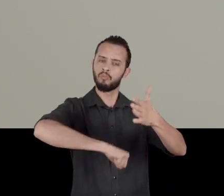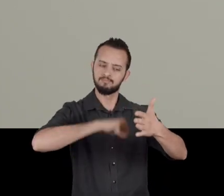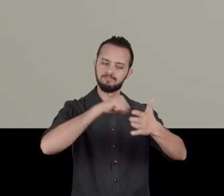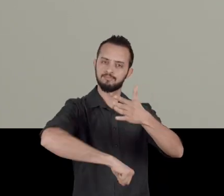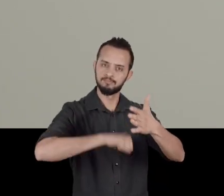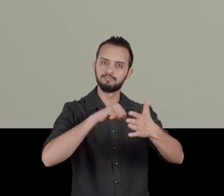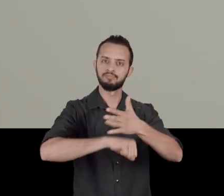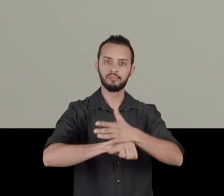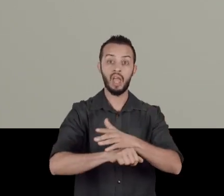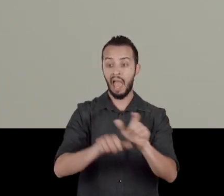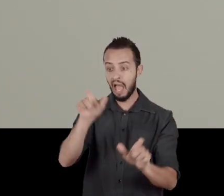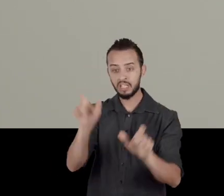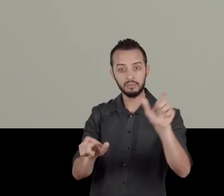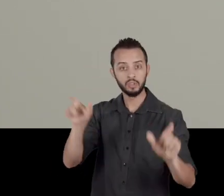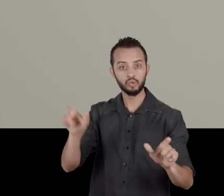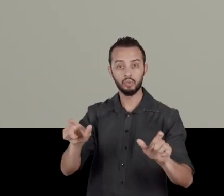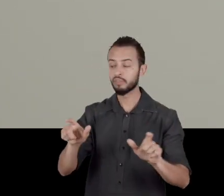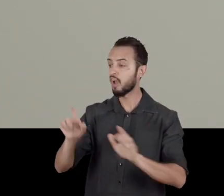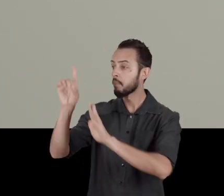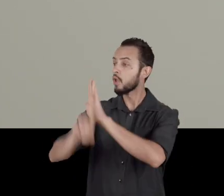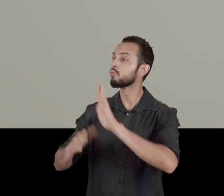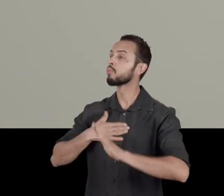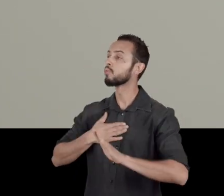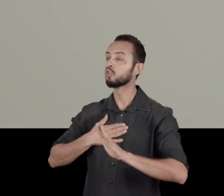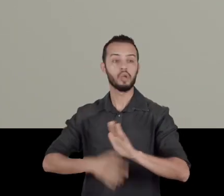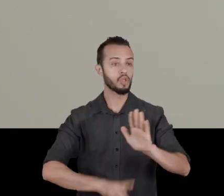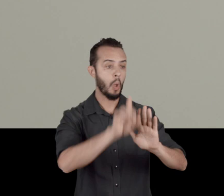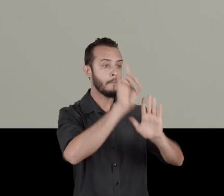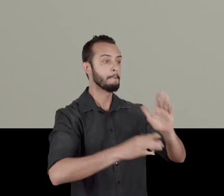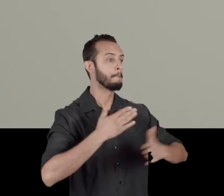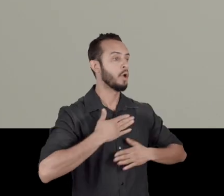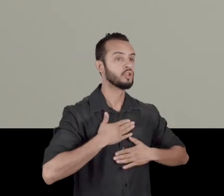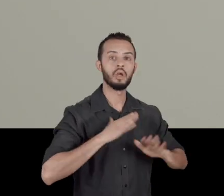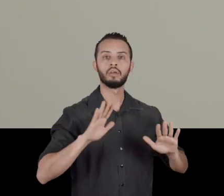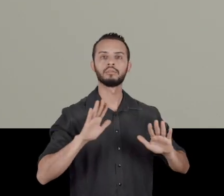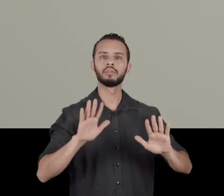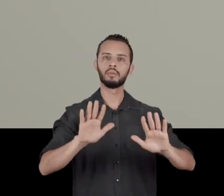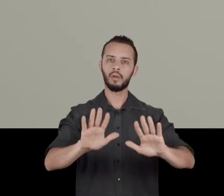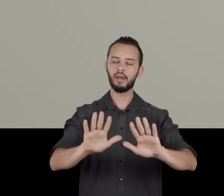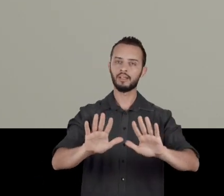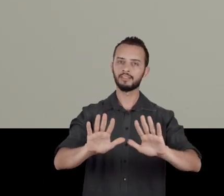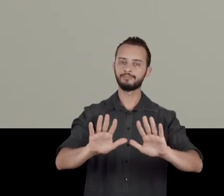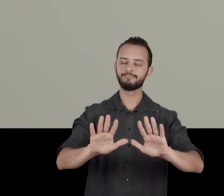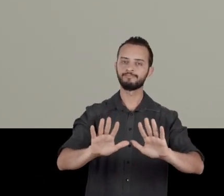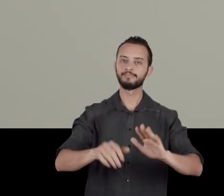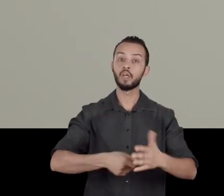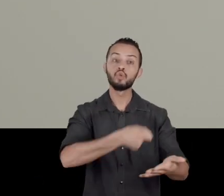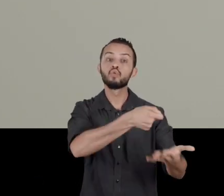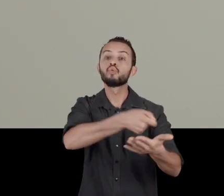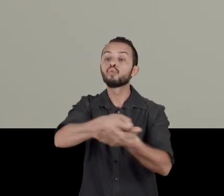está todo mundo: "mas, o meu direito, o meu direito, meu direito" e a gente esquece um pouco de olhar para os nossos deveres,